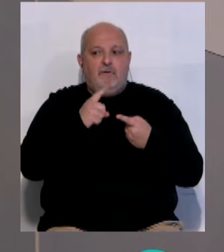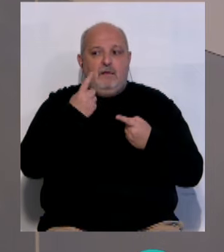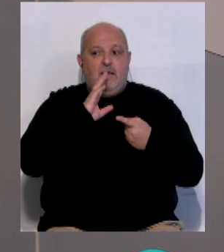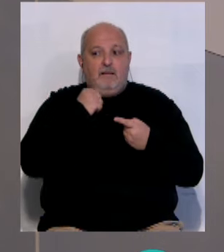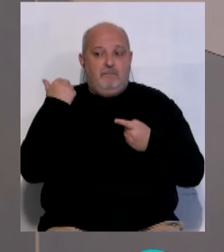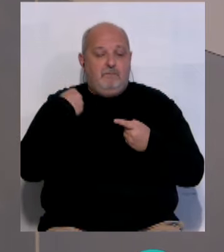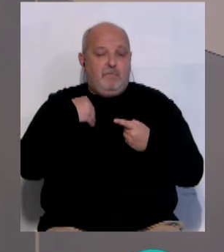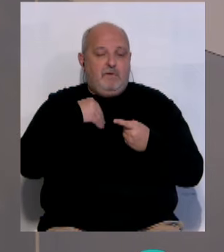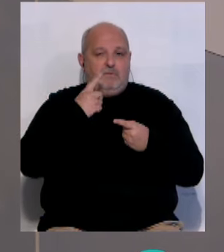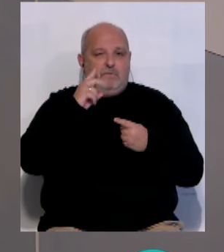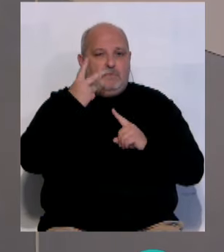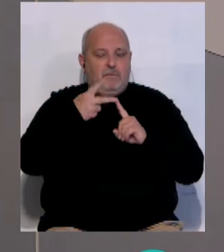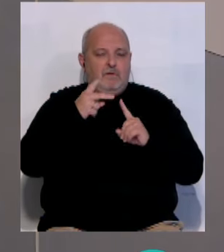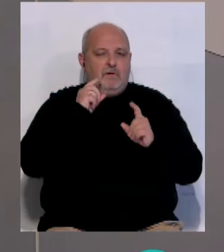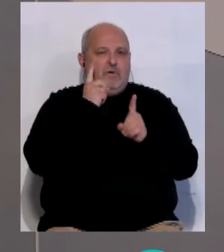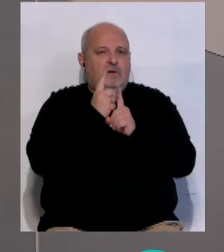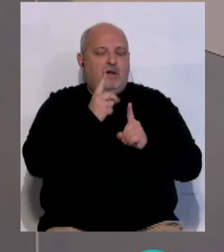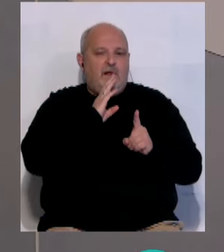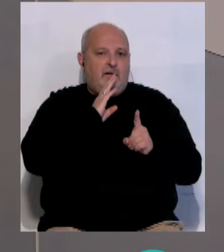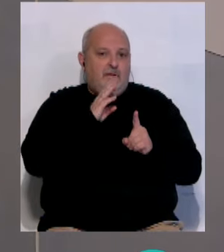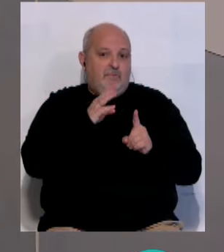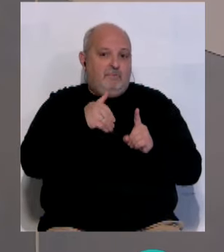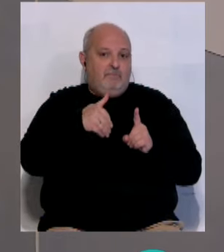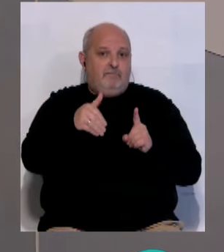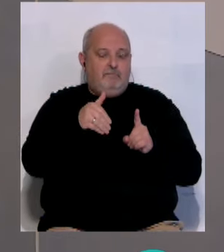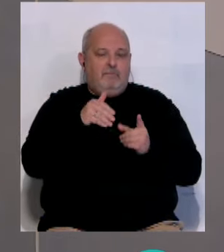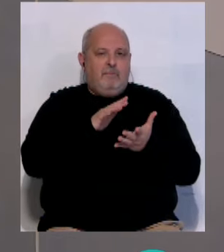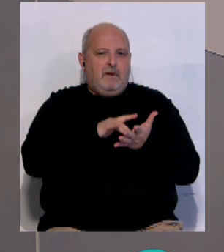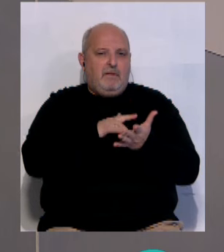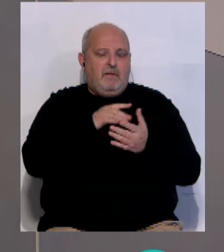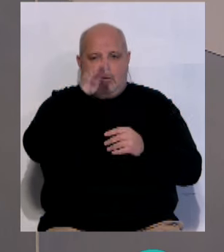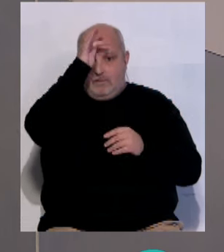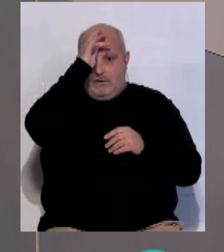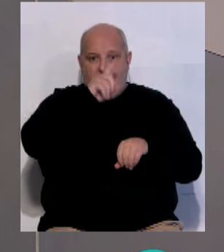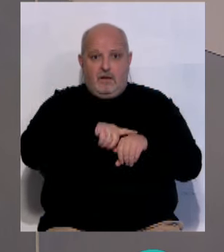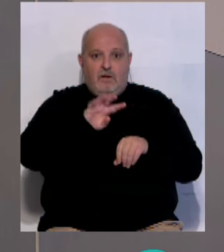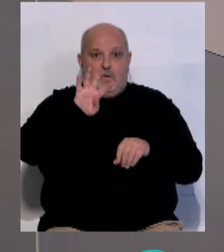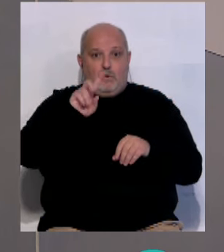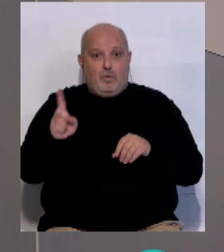de la segunda vuelta el c se mide Al conjunto de Rubén baraja el domingo a partir de las 4:15 de la